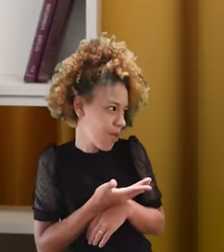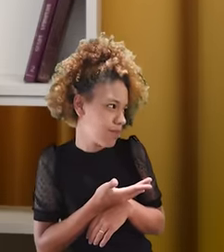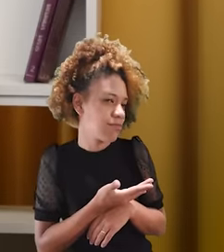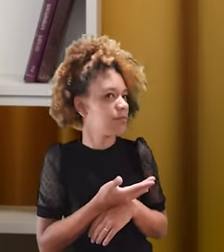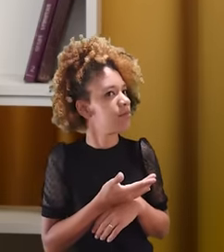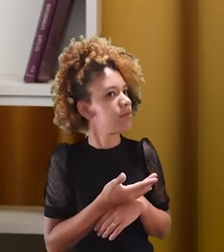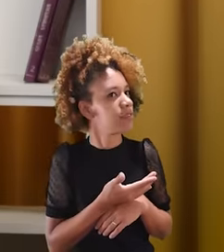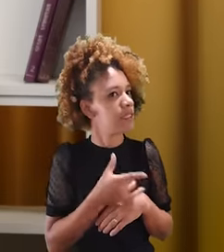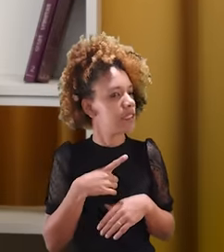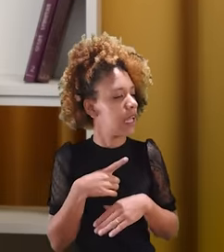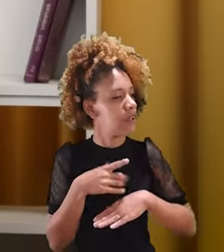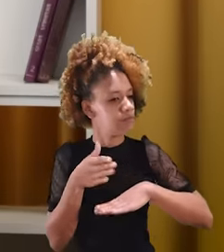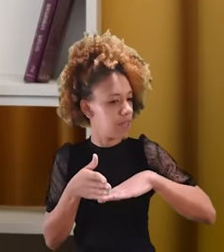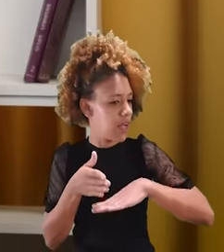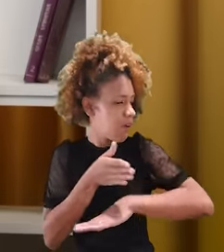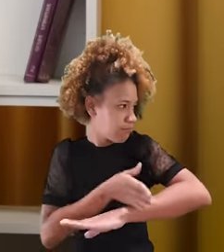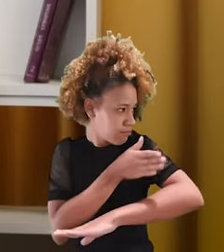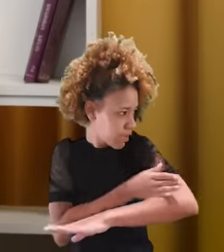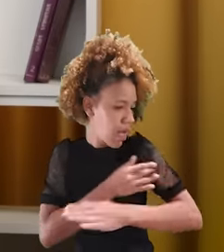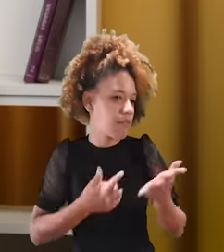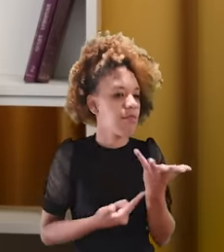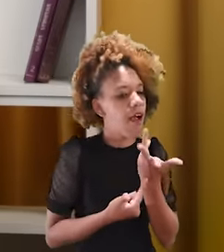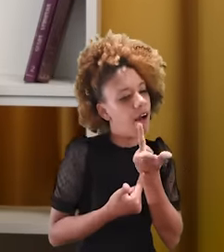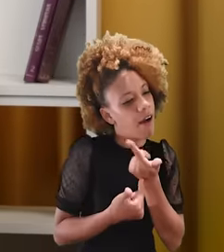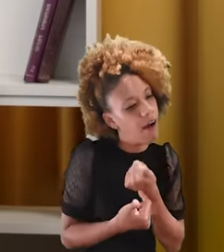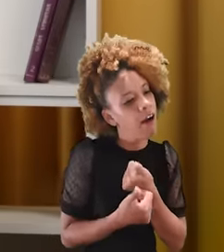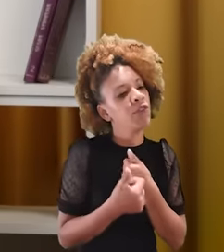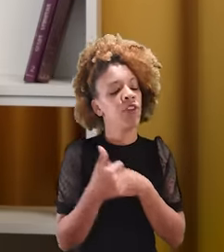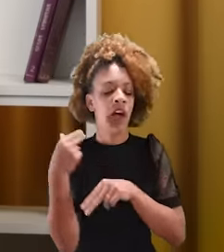parte digamos clássica da arte ali com uma coisaa você viu do musical você foi da novela aquela